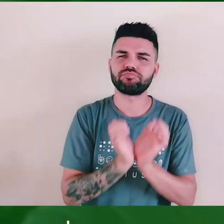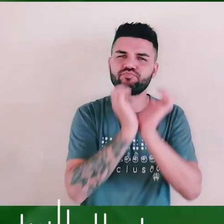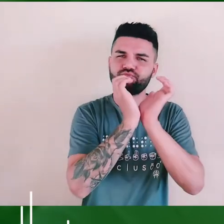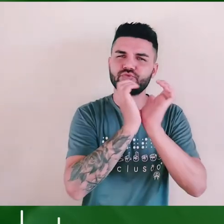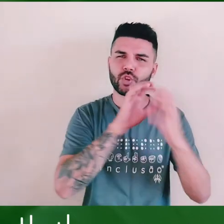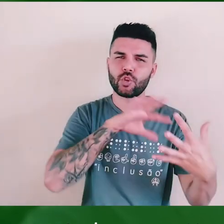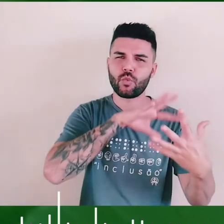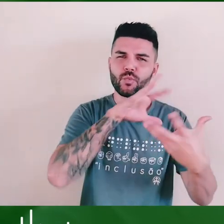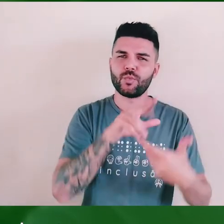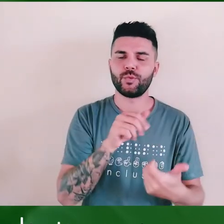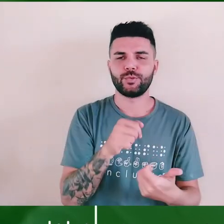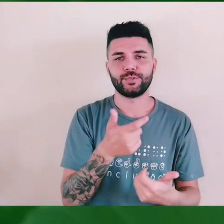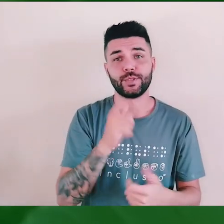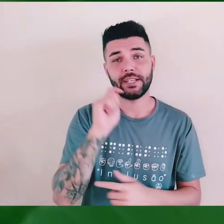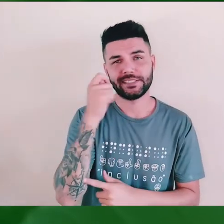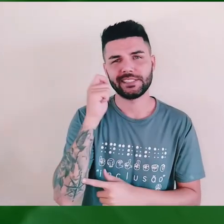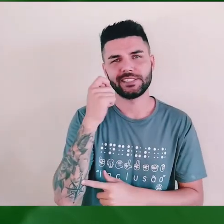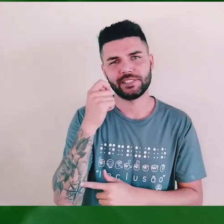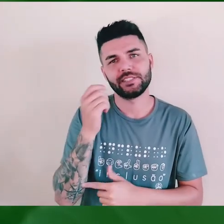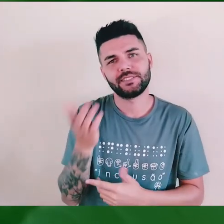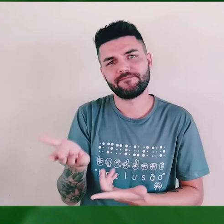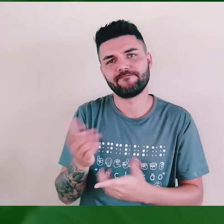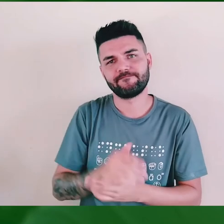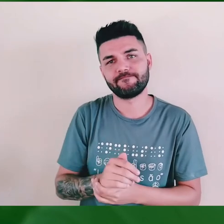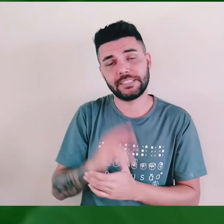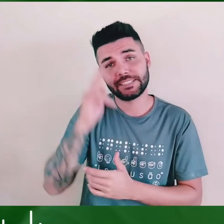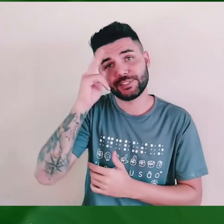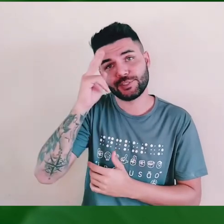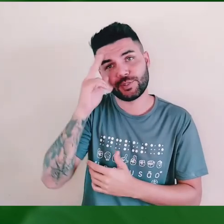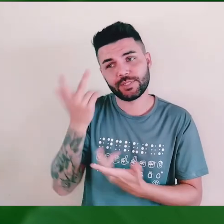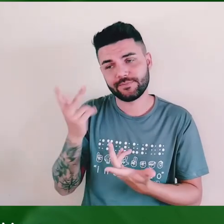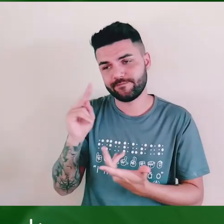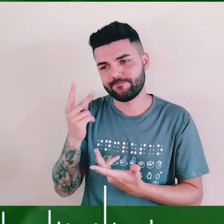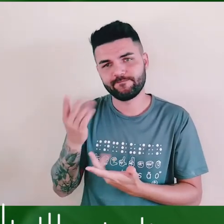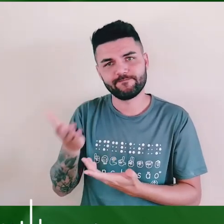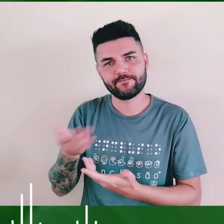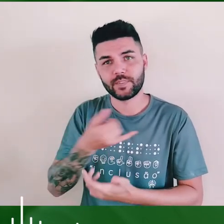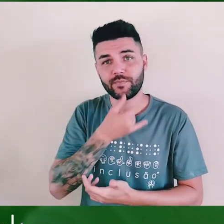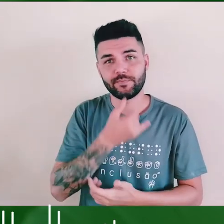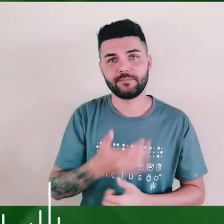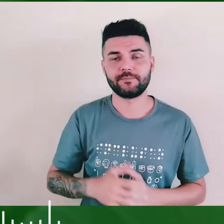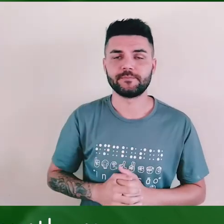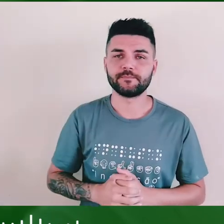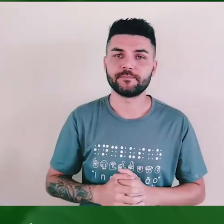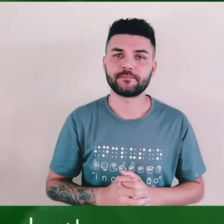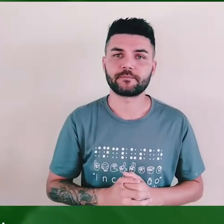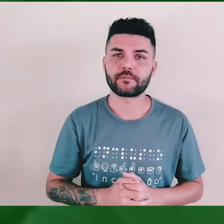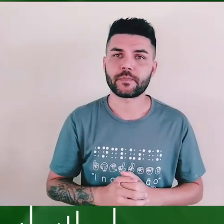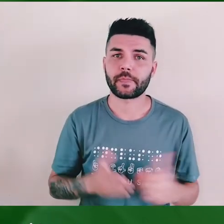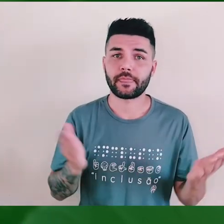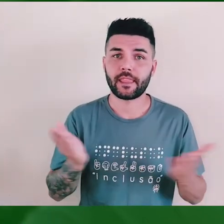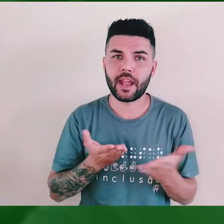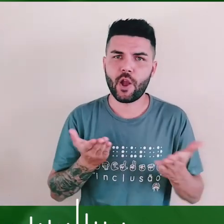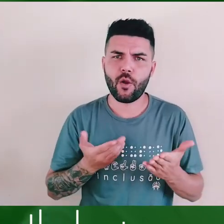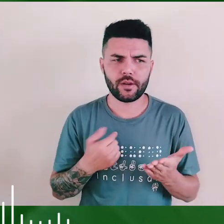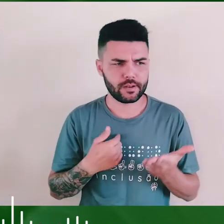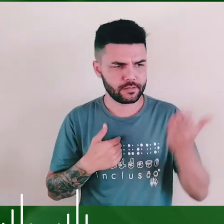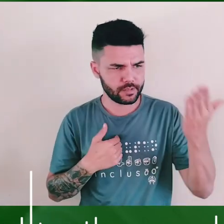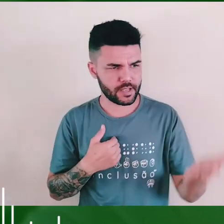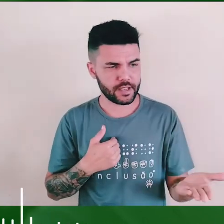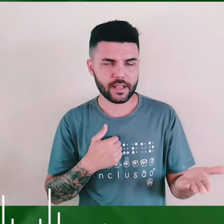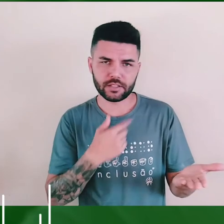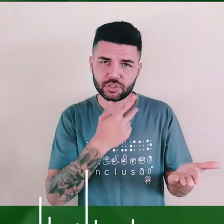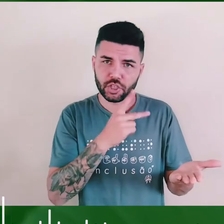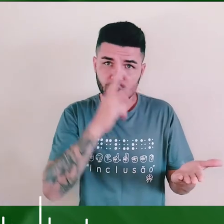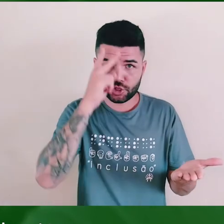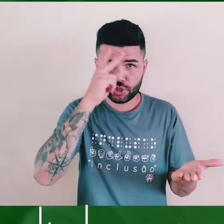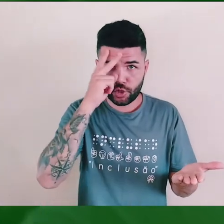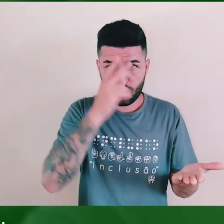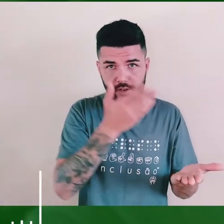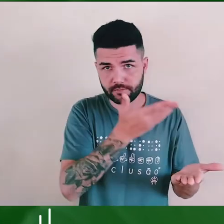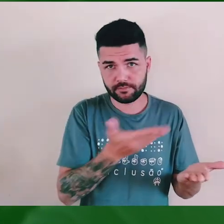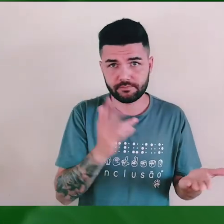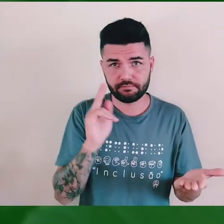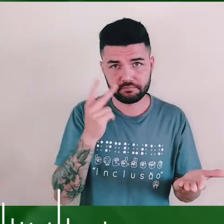vai ficar devendo uma Copa do Mundo ao Messi. Gabriel: Você já viajou muito, com certeza,